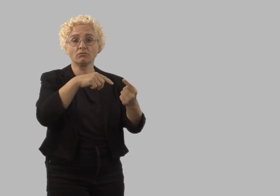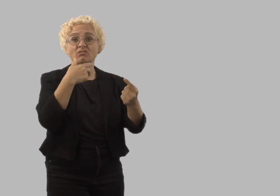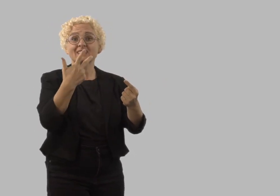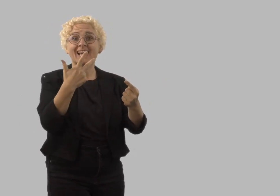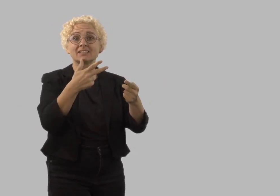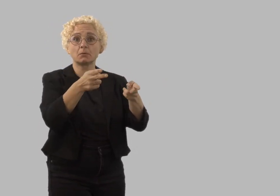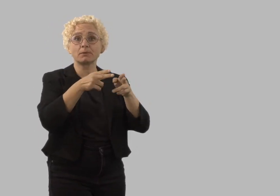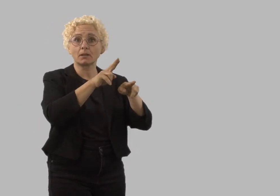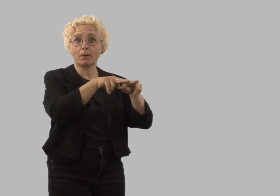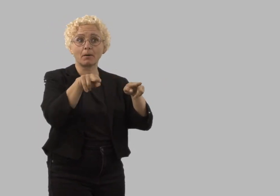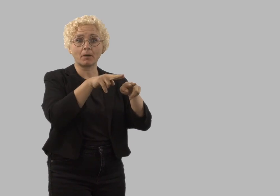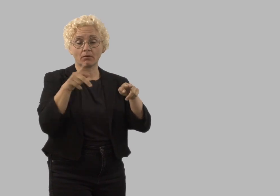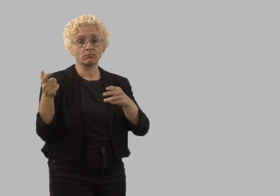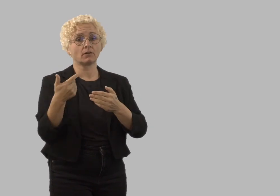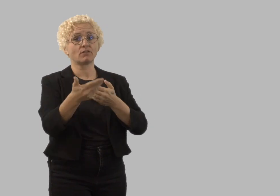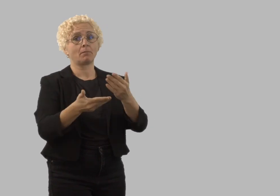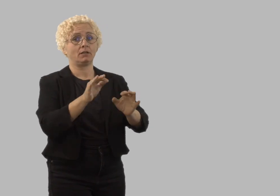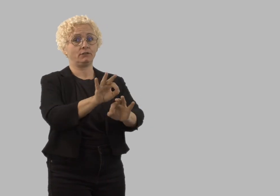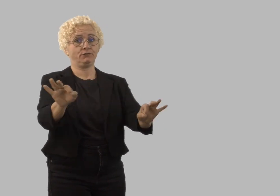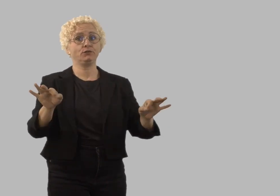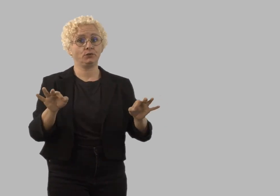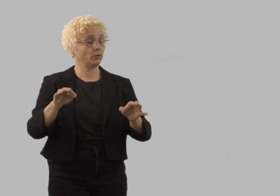30 Betten vermieteten.